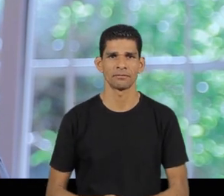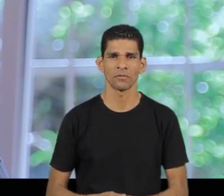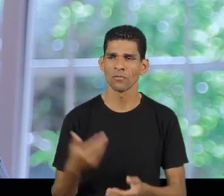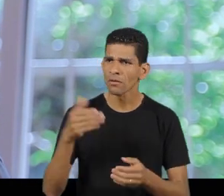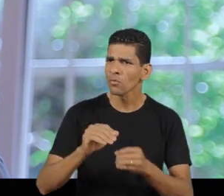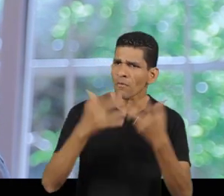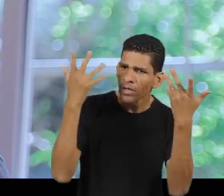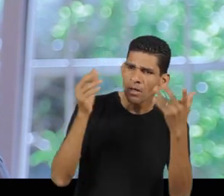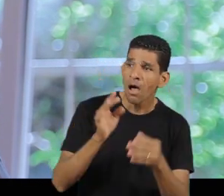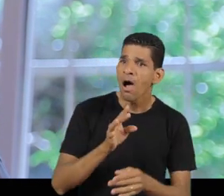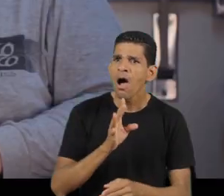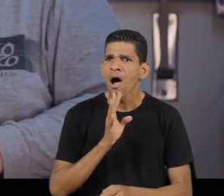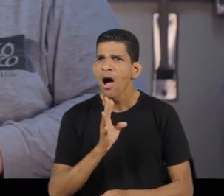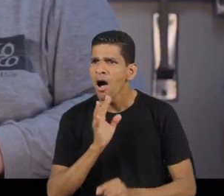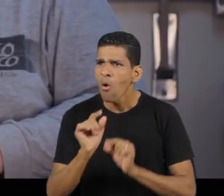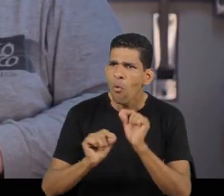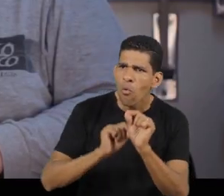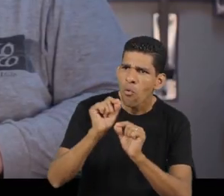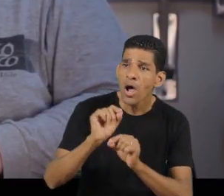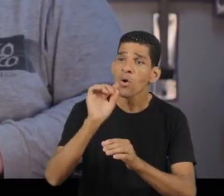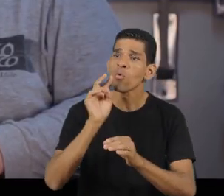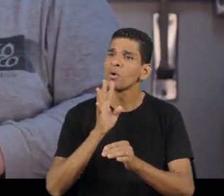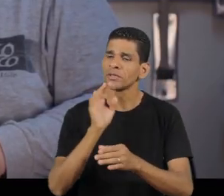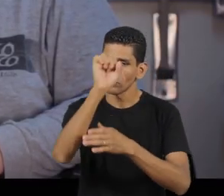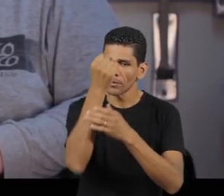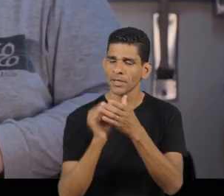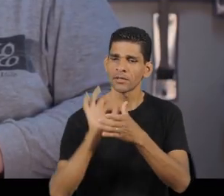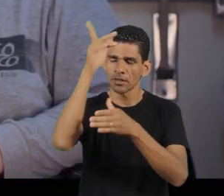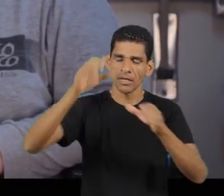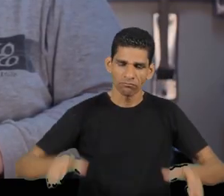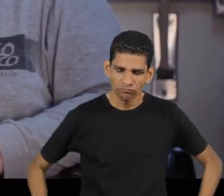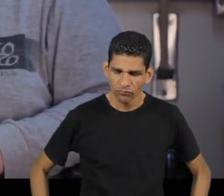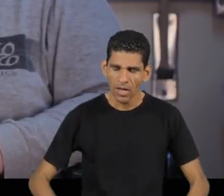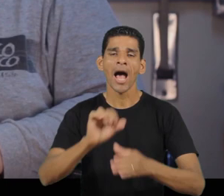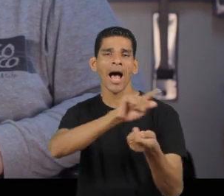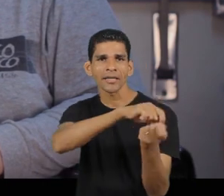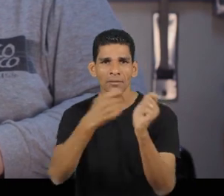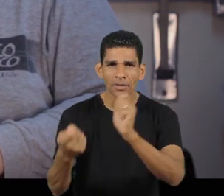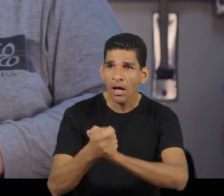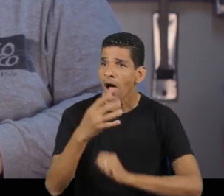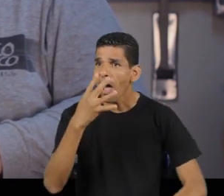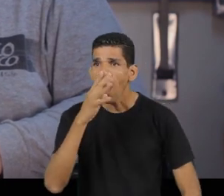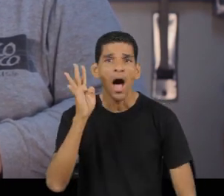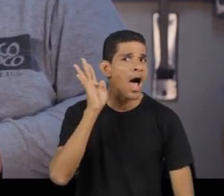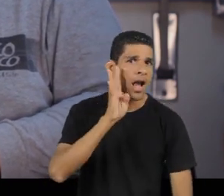em um evento e conheci o basquete em cadeira de rodas, que é um dos